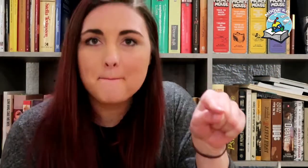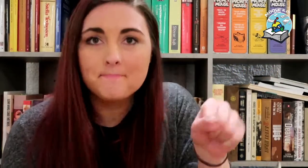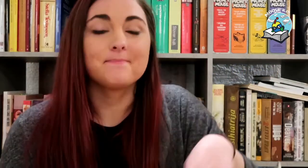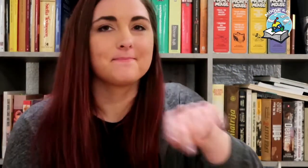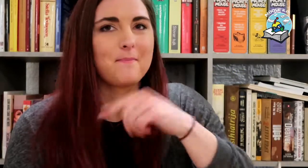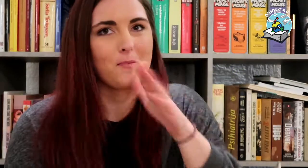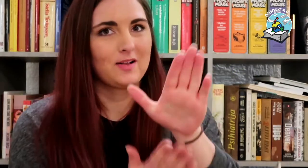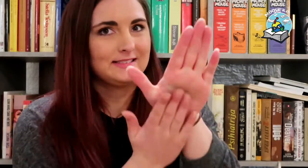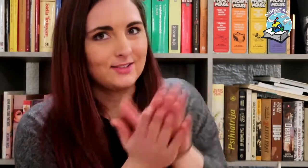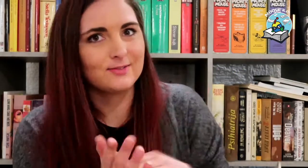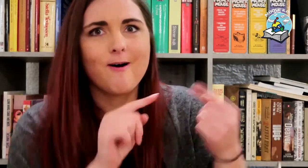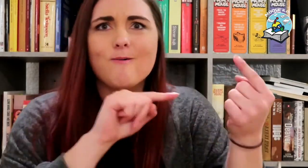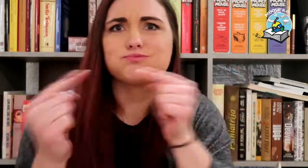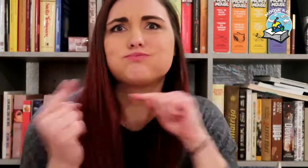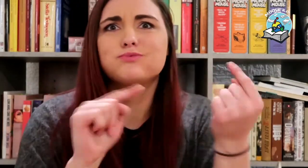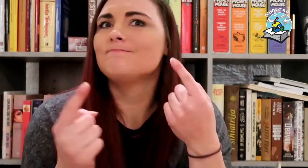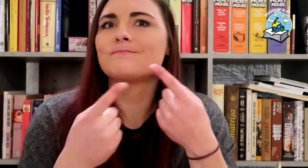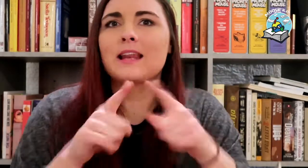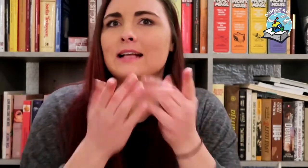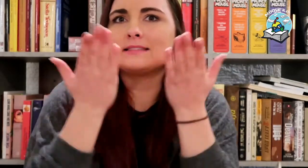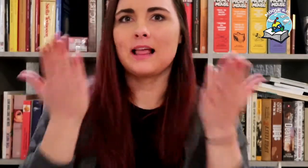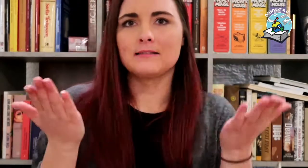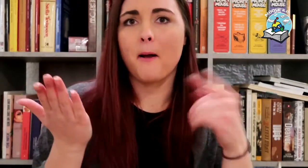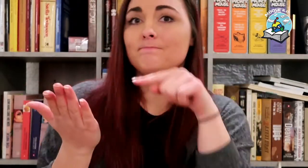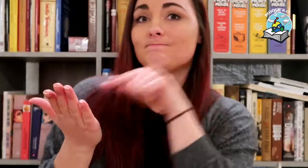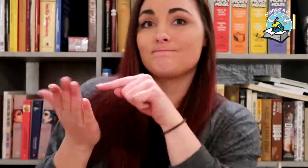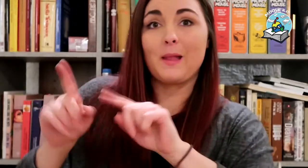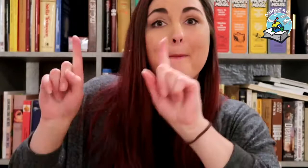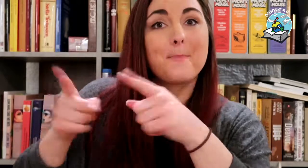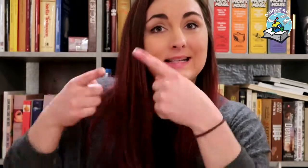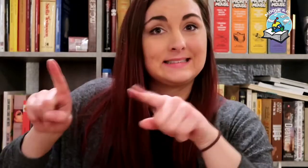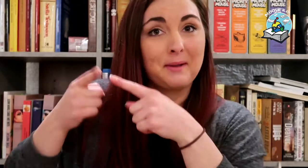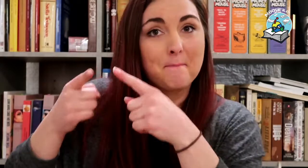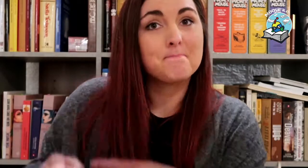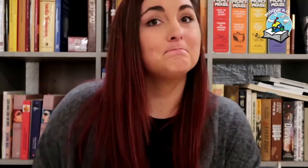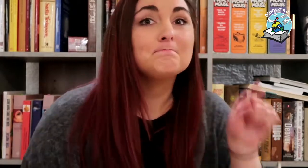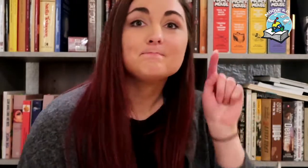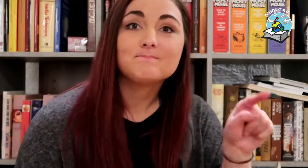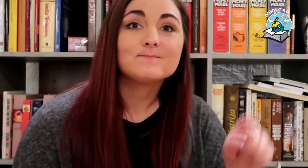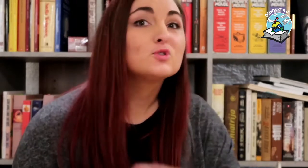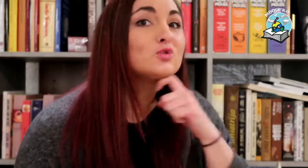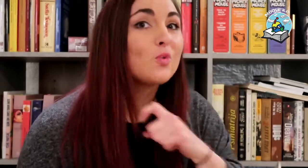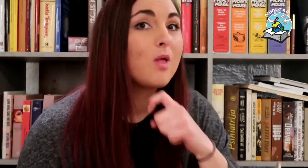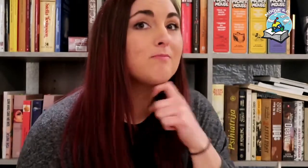Tam bomo imeli diskusijo o razliki med pesmijo in zgodbo.